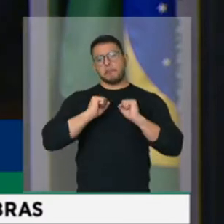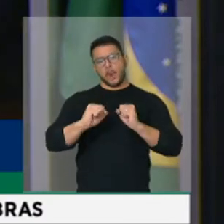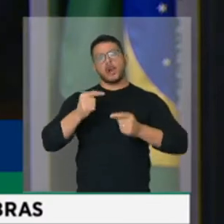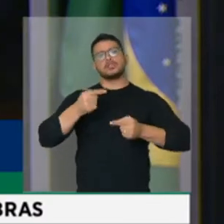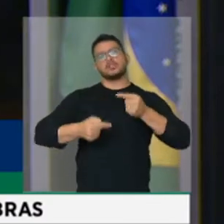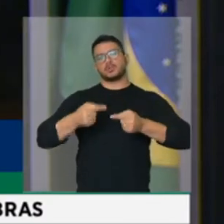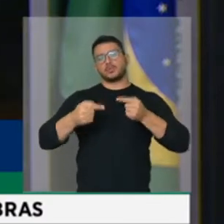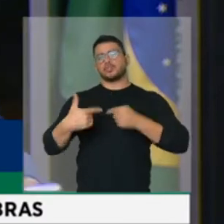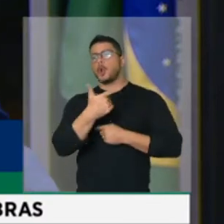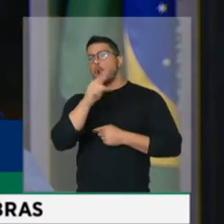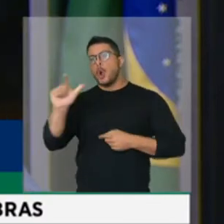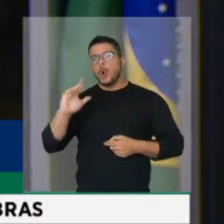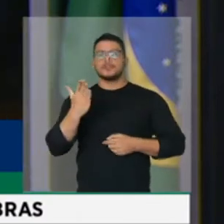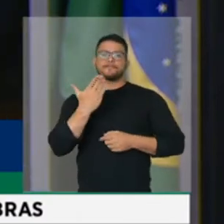NÓS ESTAMOS NO CAMINHO CORRETO? NÃO, NÓS NÃO